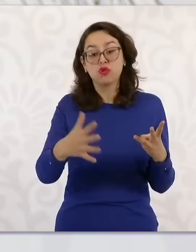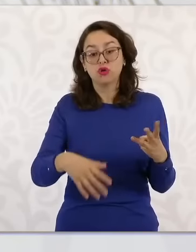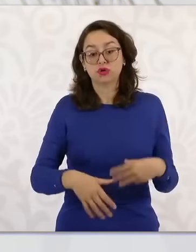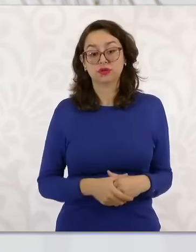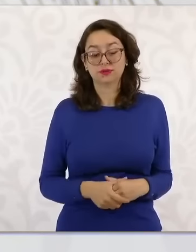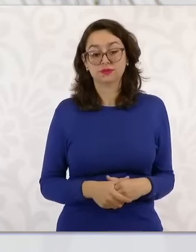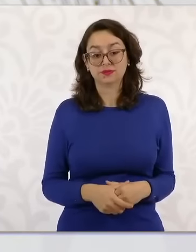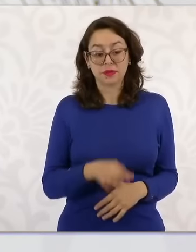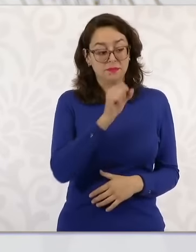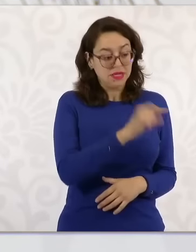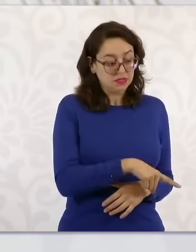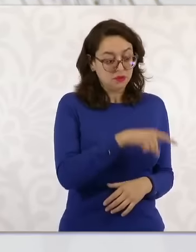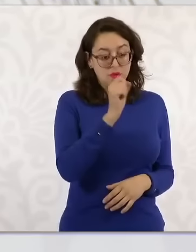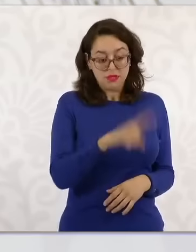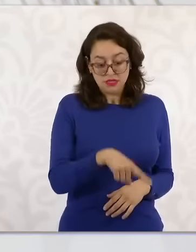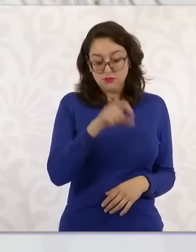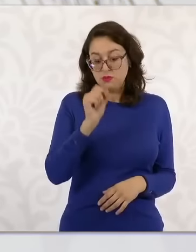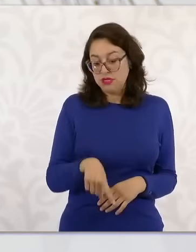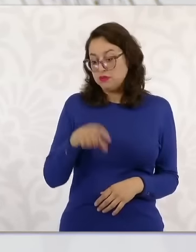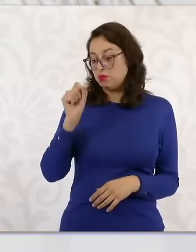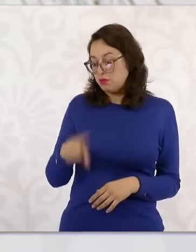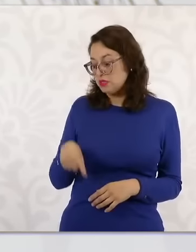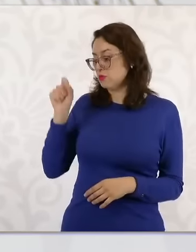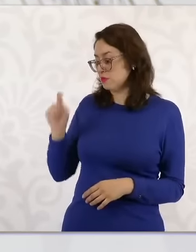lo mismo.